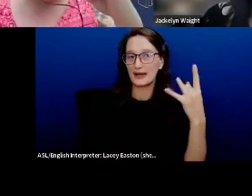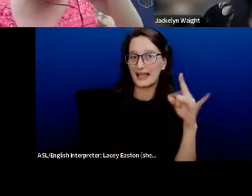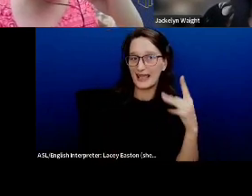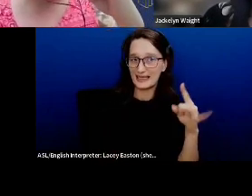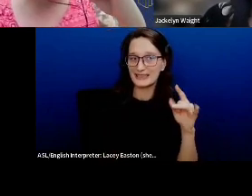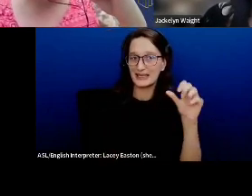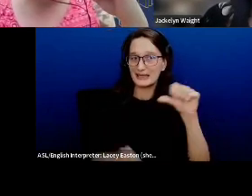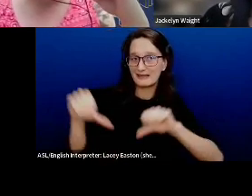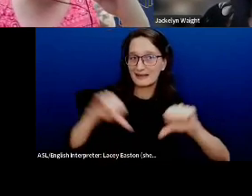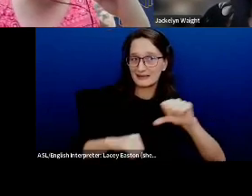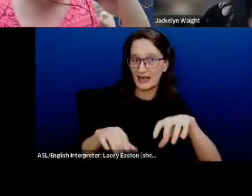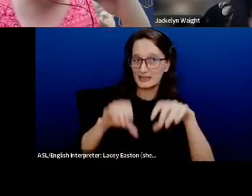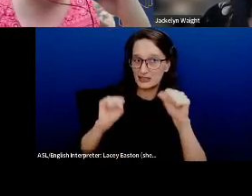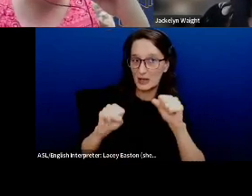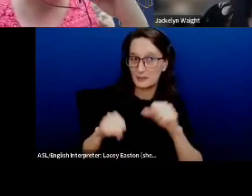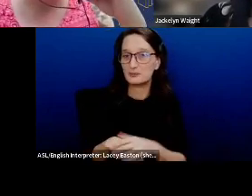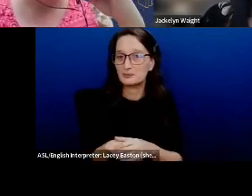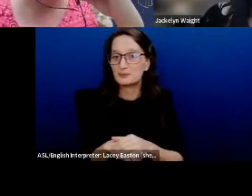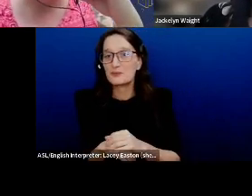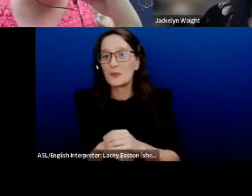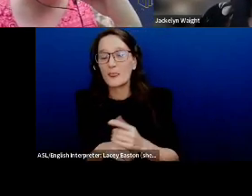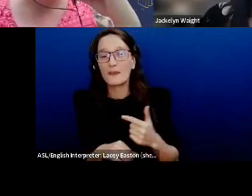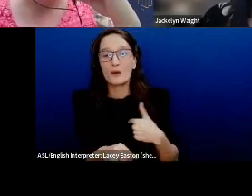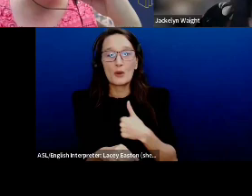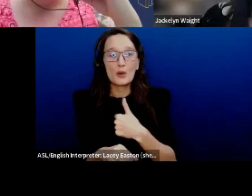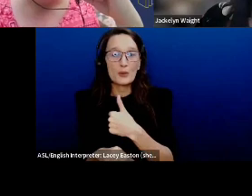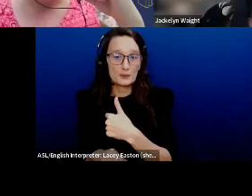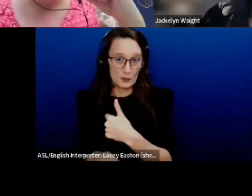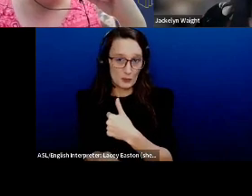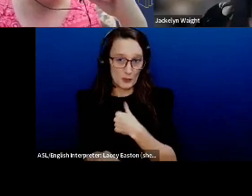en braille y letra grande, además de tener los archivos disponibles en IMODS.